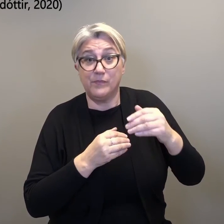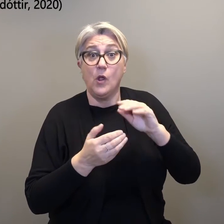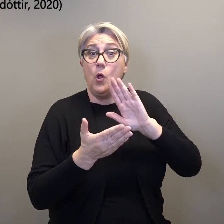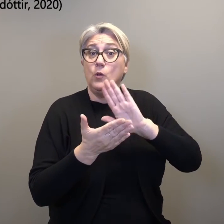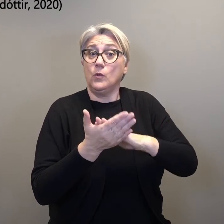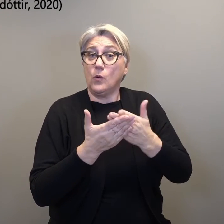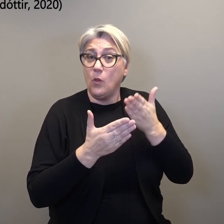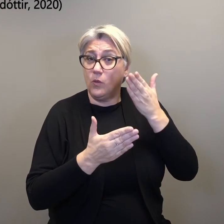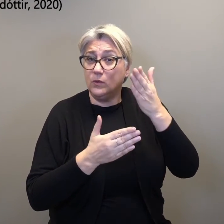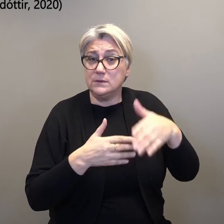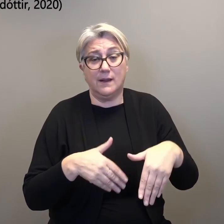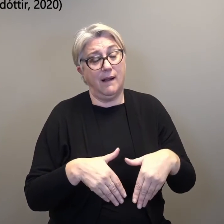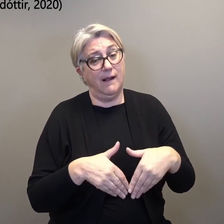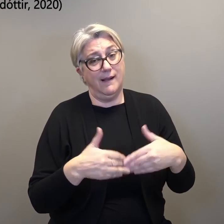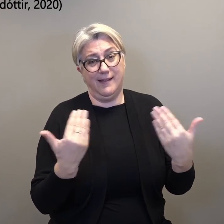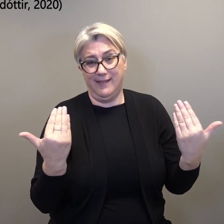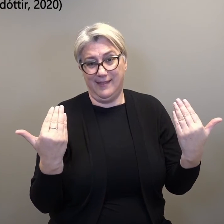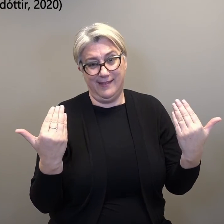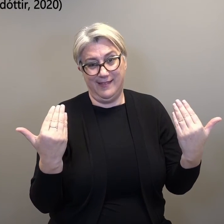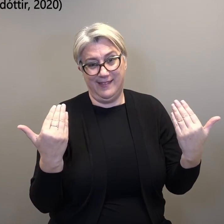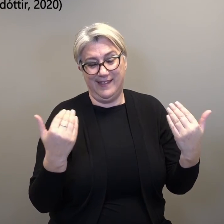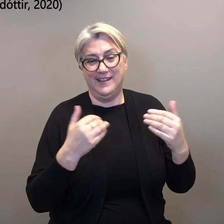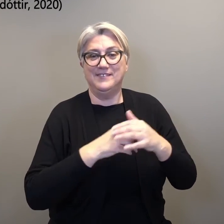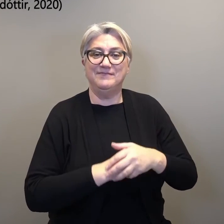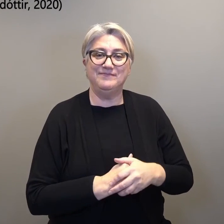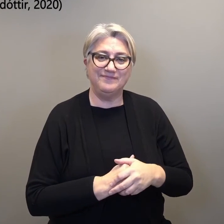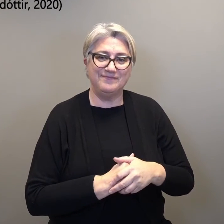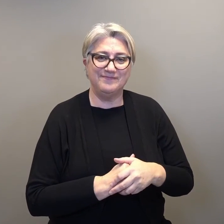Túlkaþjónustuna var engin.